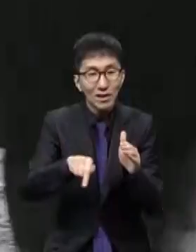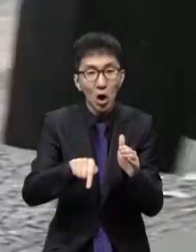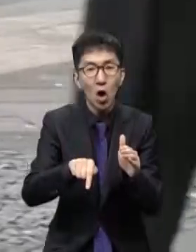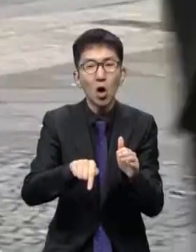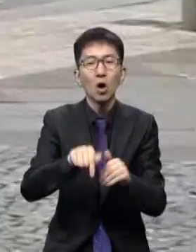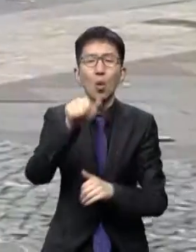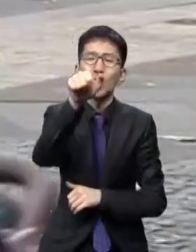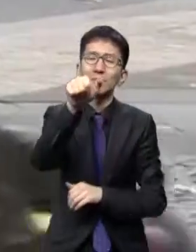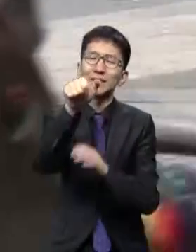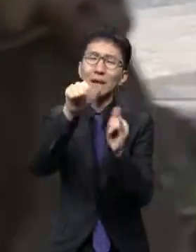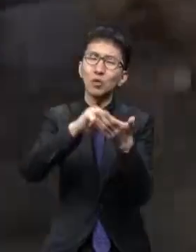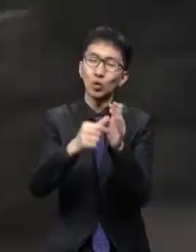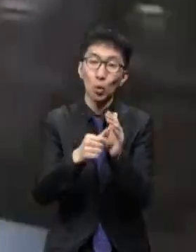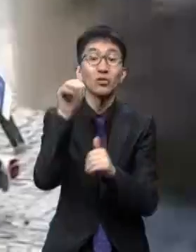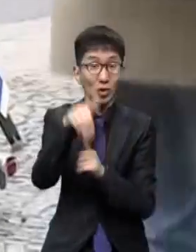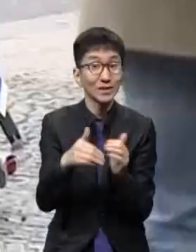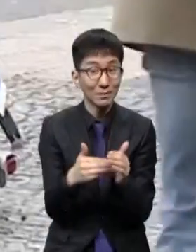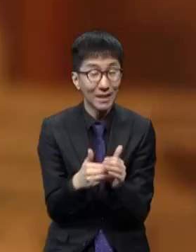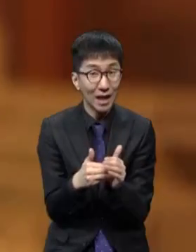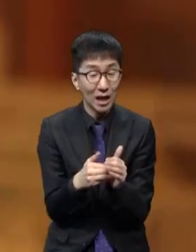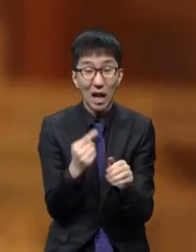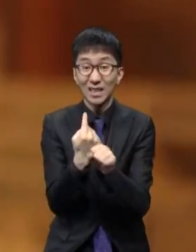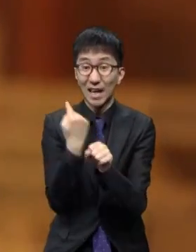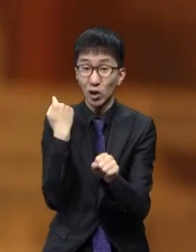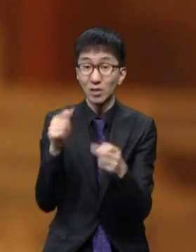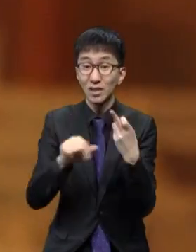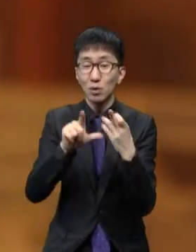떨어졌습니다. 지난해 12월 역대 최고치와 비교하면